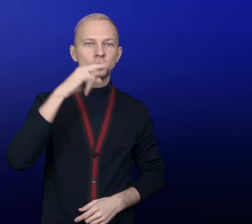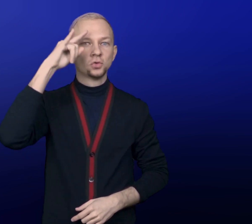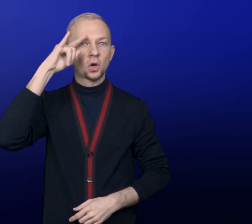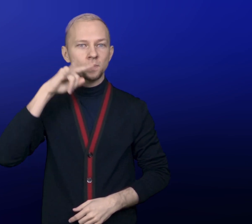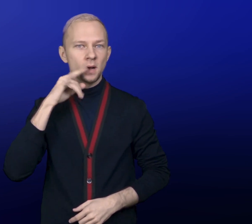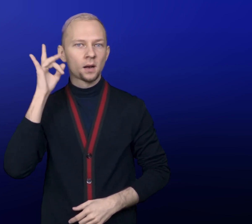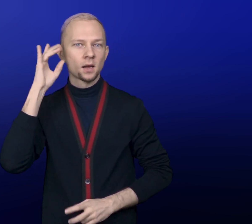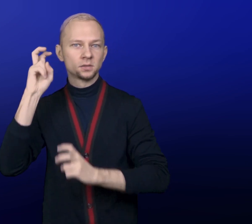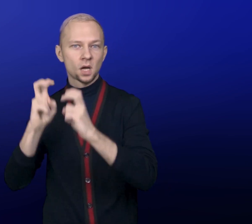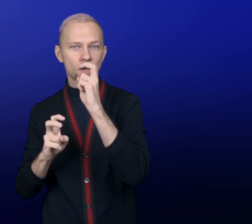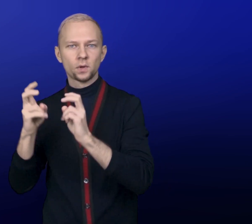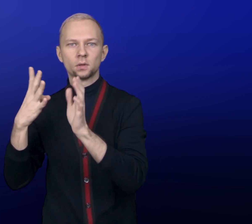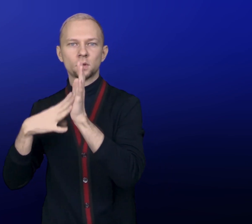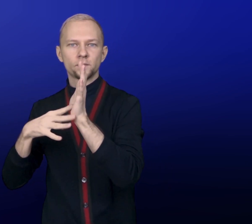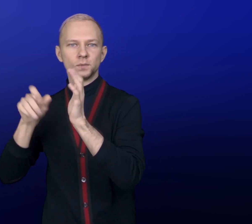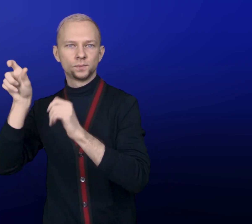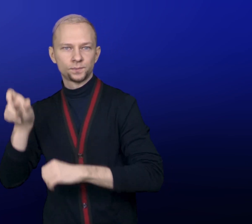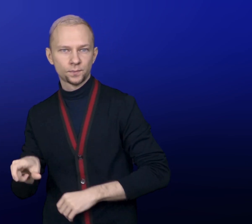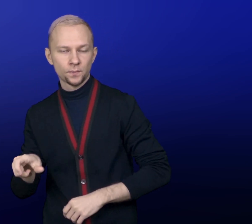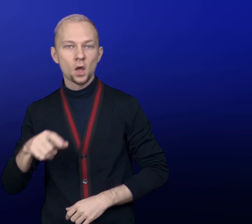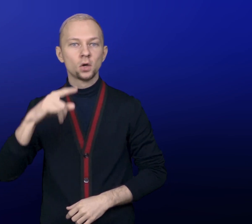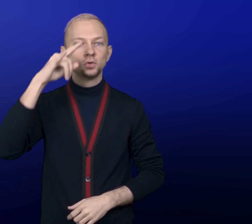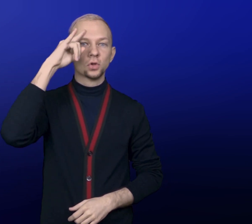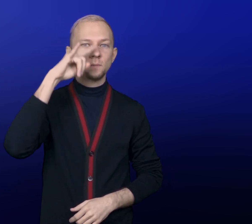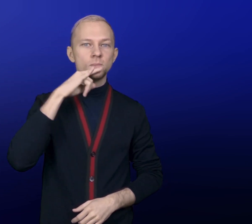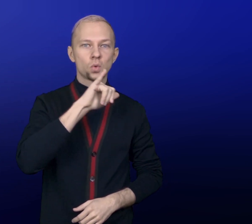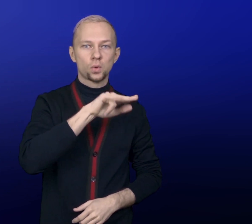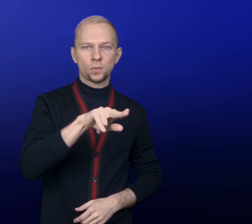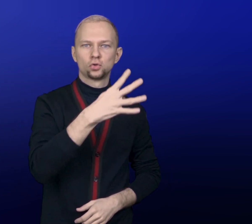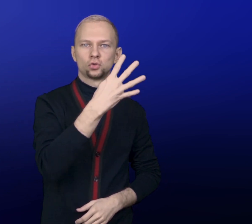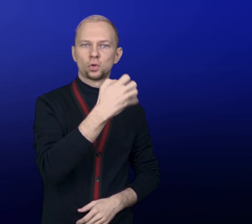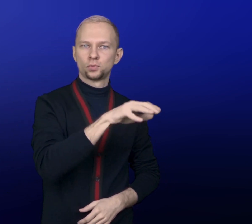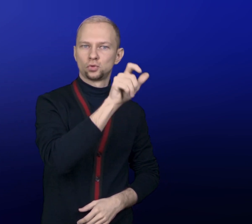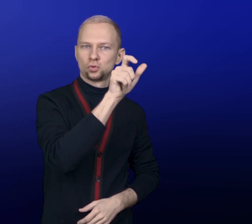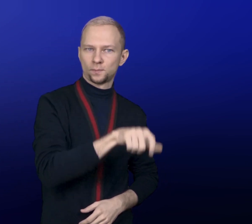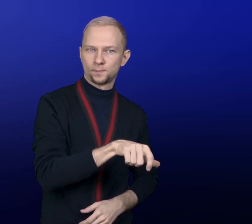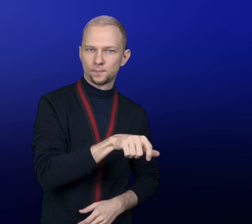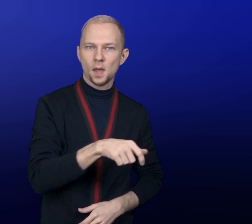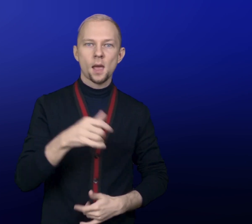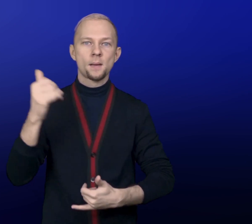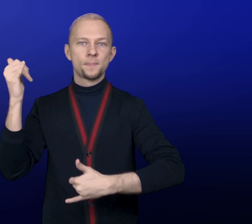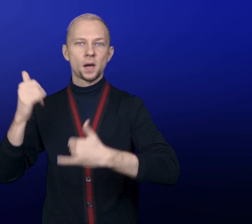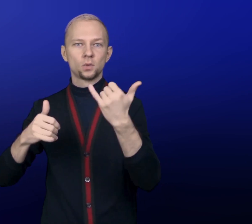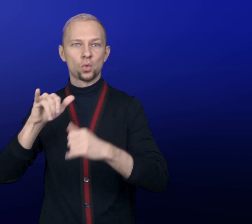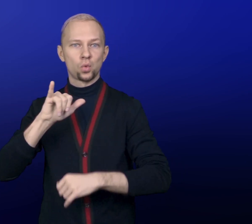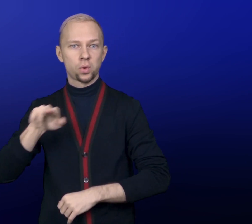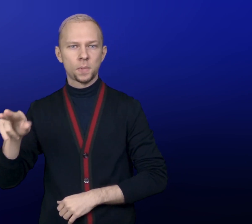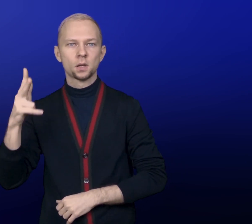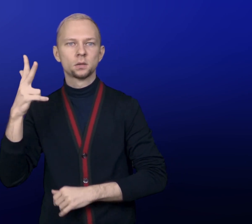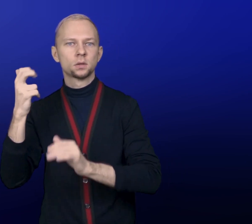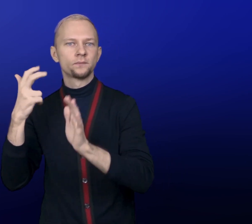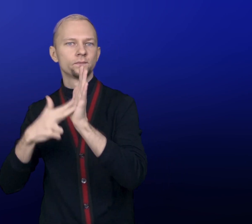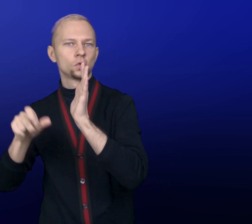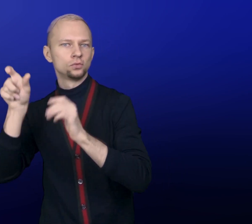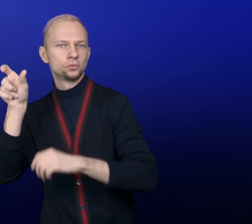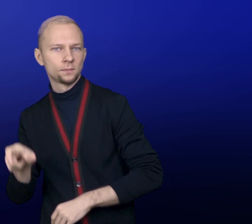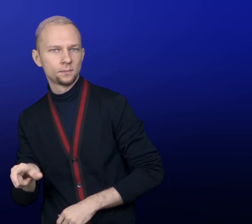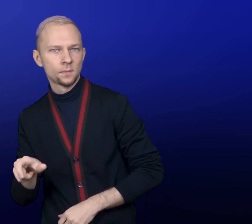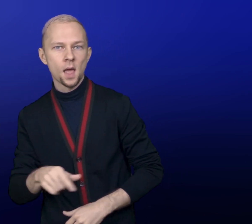на Челябинском радиозаводе – 90, на Челябинском УПП – 450, на Магнитогорском УПП – 380,